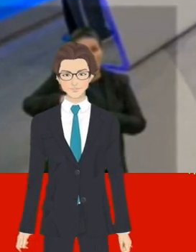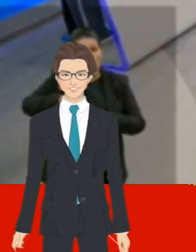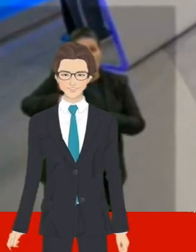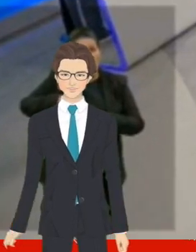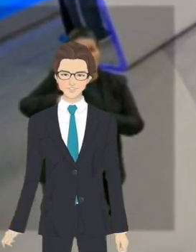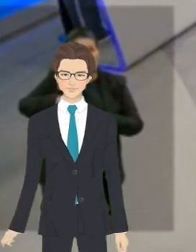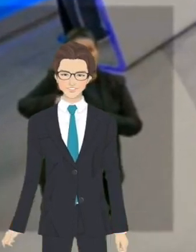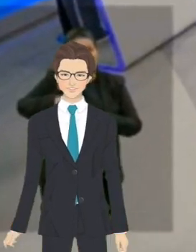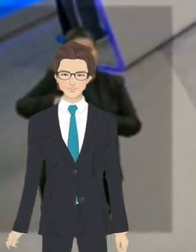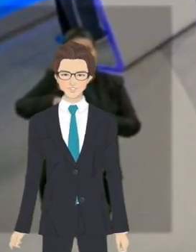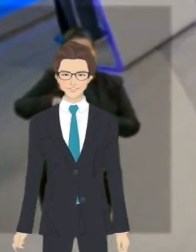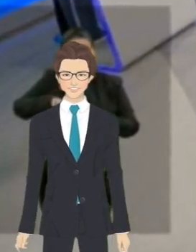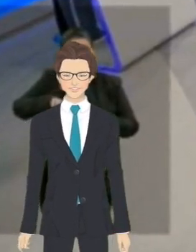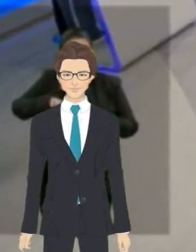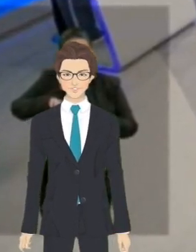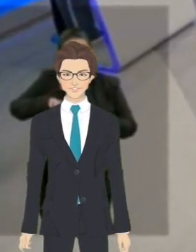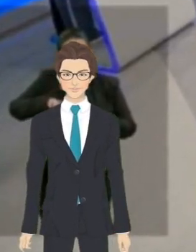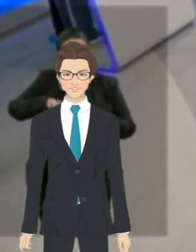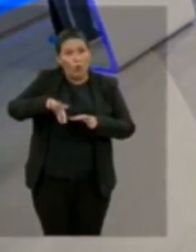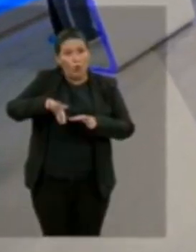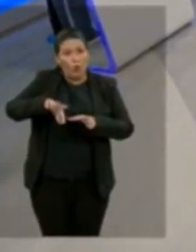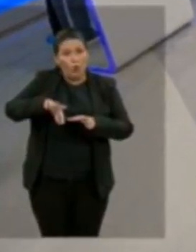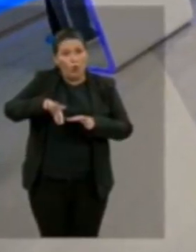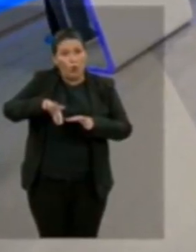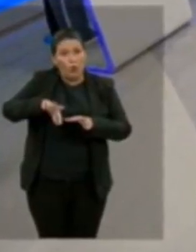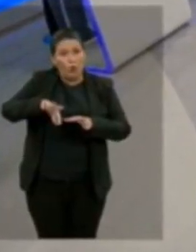Tarcísio e Haddad debatem sobre perfis de seus governos